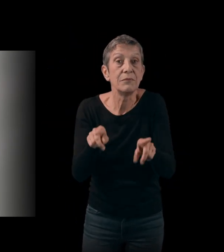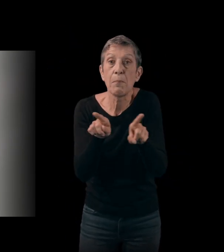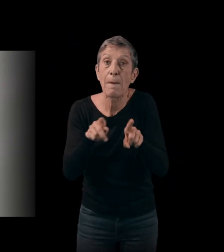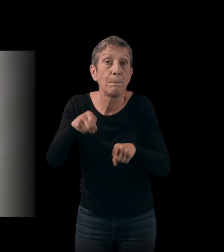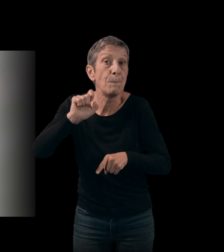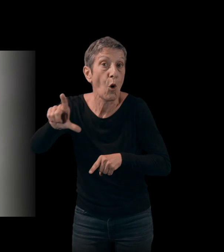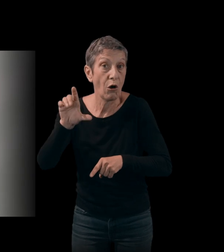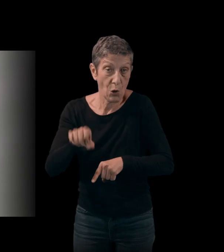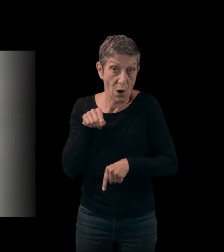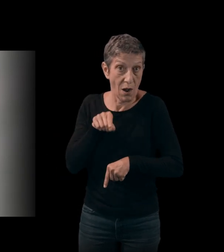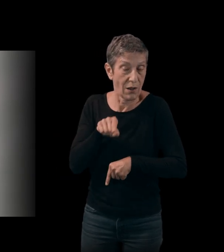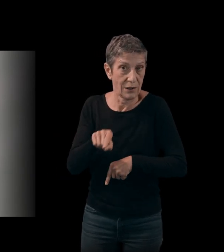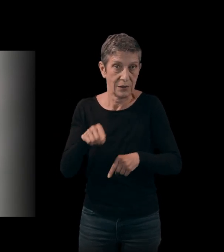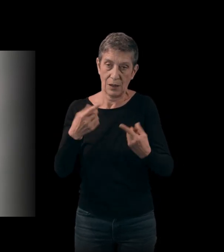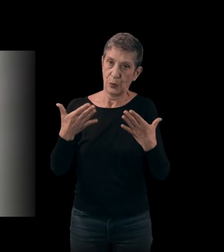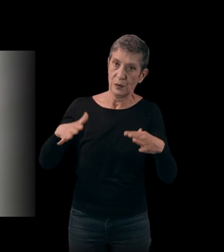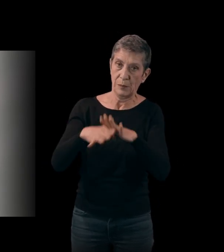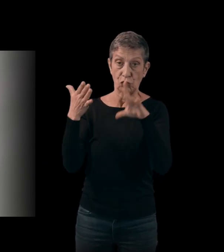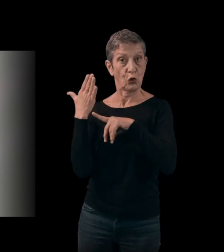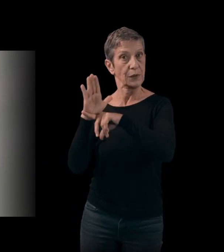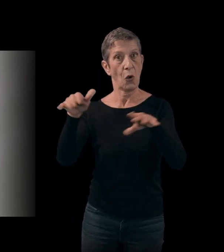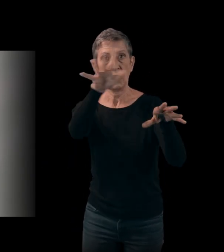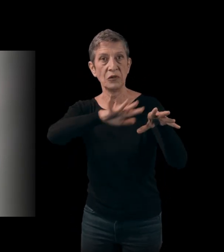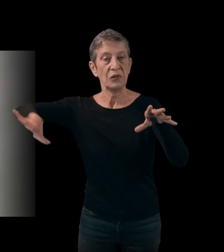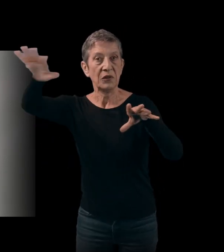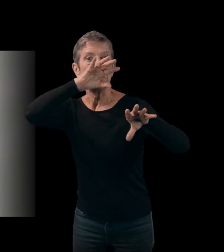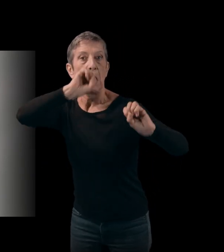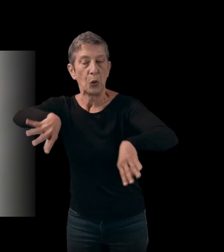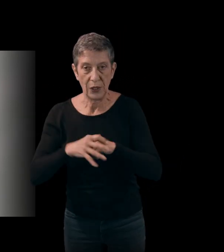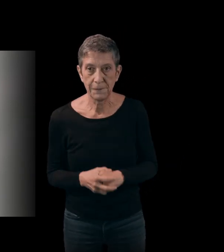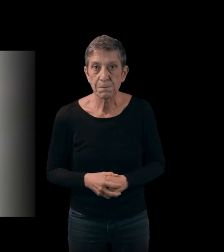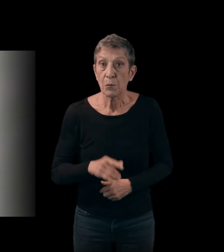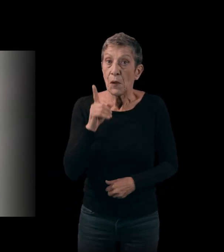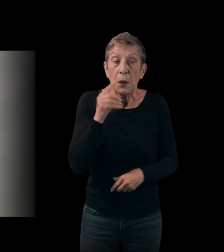représentaient ceux qui étaient restés à quai. Papa vendait des appartements et avait les idées socialistes,